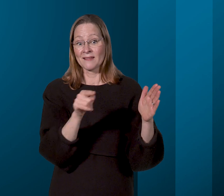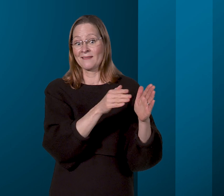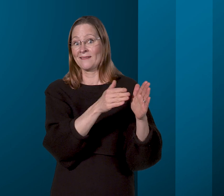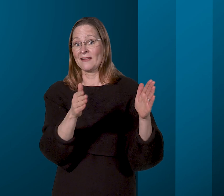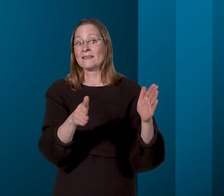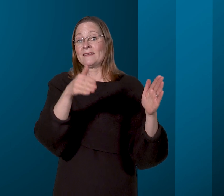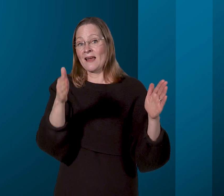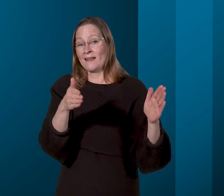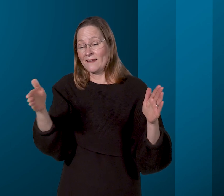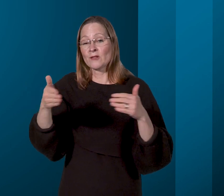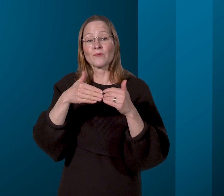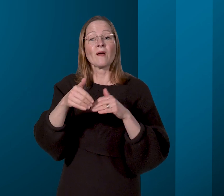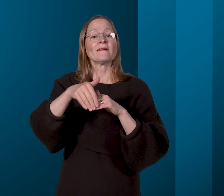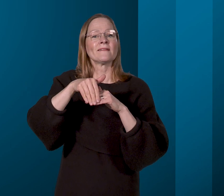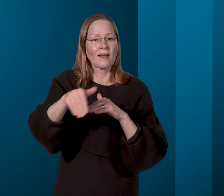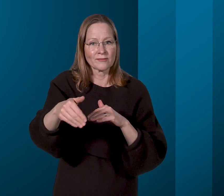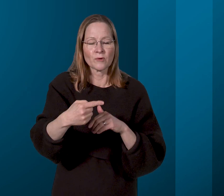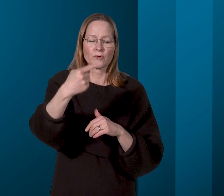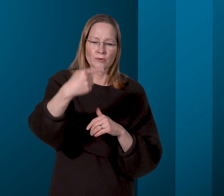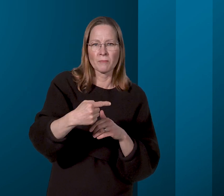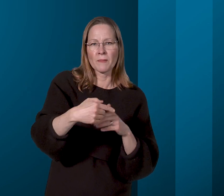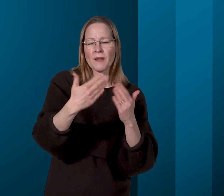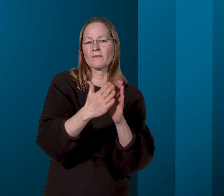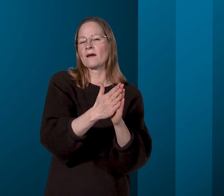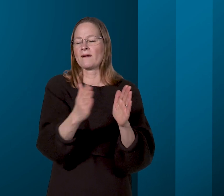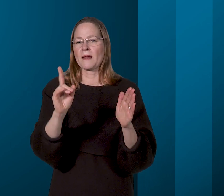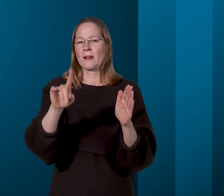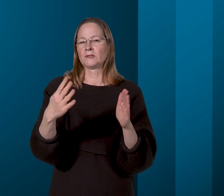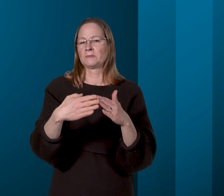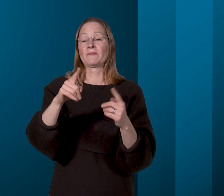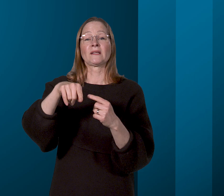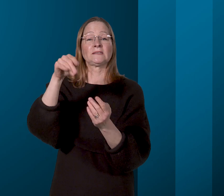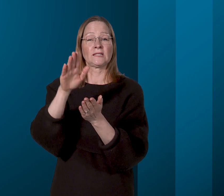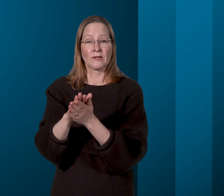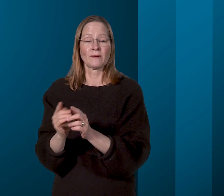Tämän jälkeen työt jatkuvat ajalla 10.−14.6.2024 -